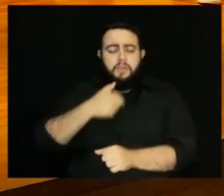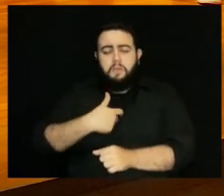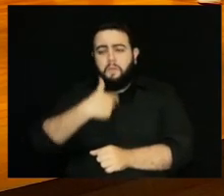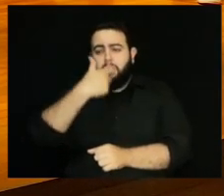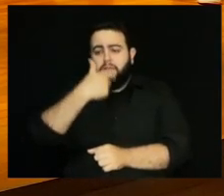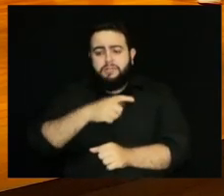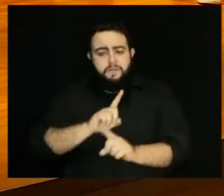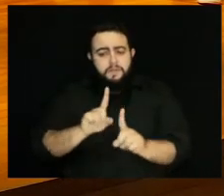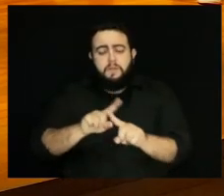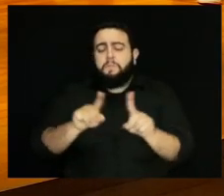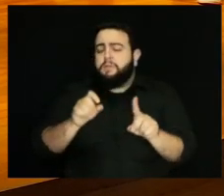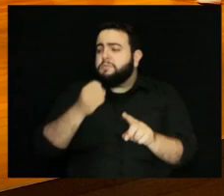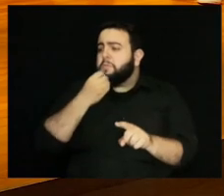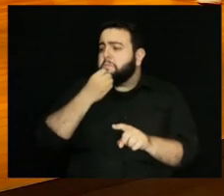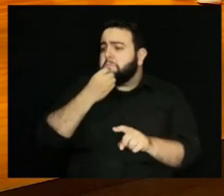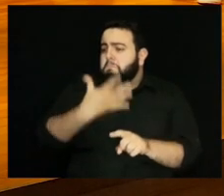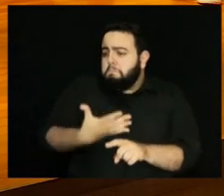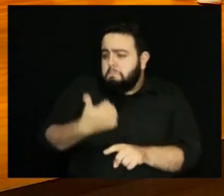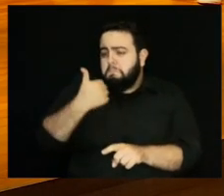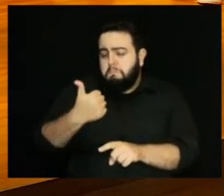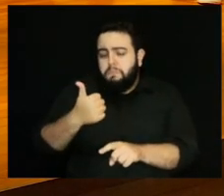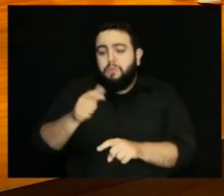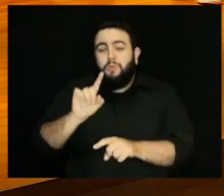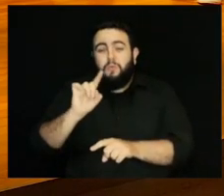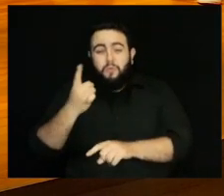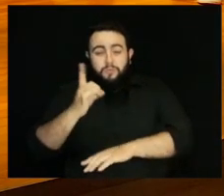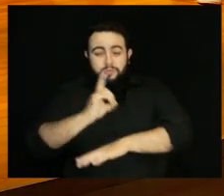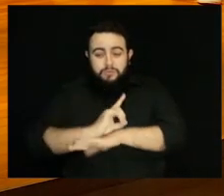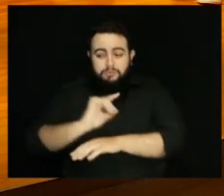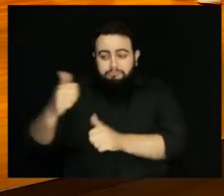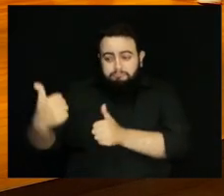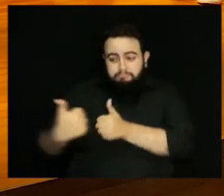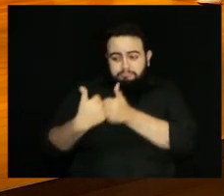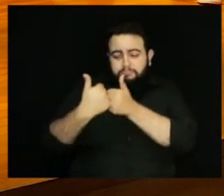tudo bem. Porém um dia aquele cara do porão cruzou no meu caminho e veio perguntar: qual